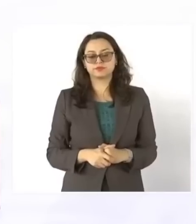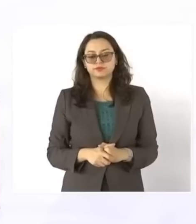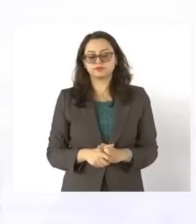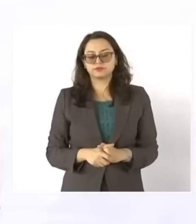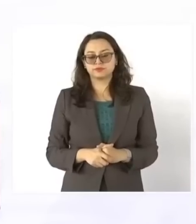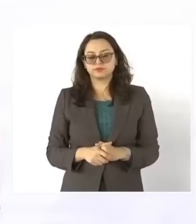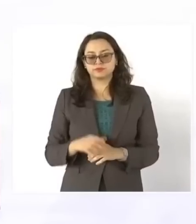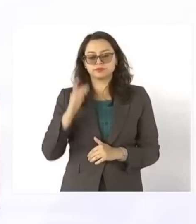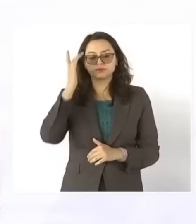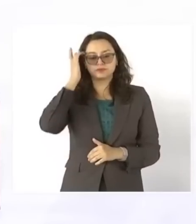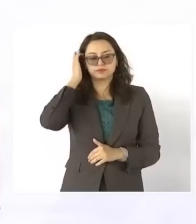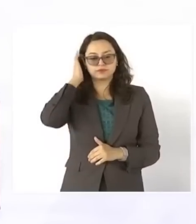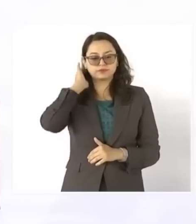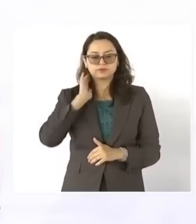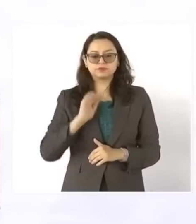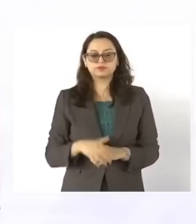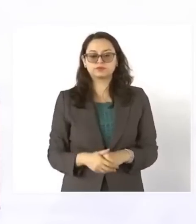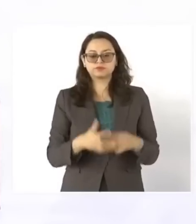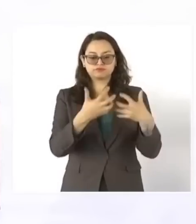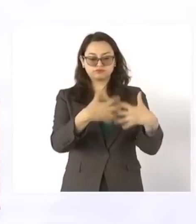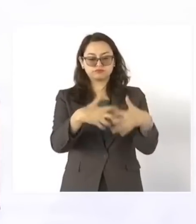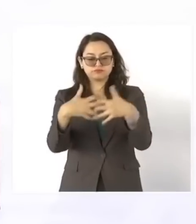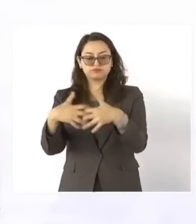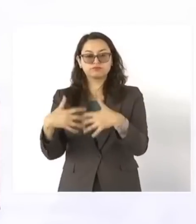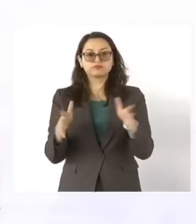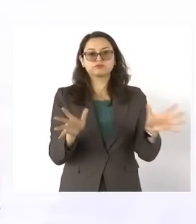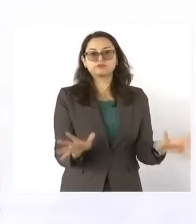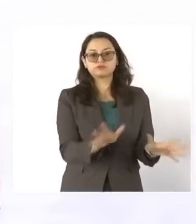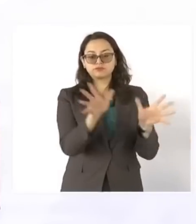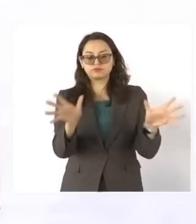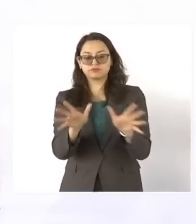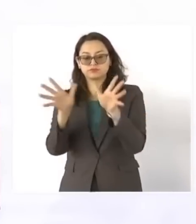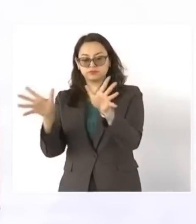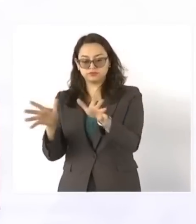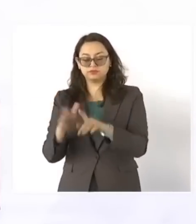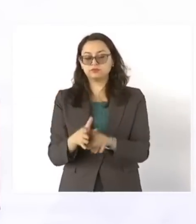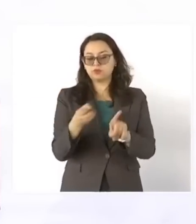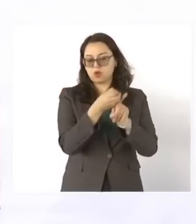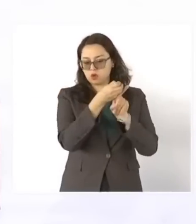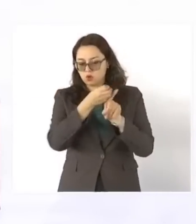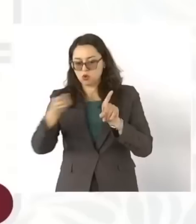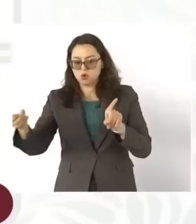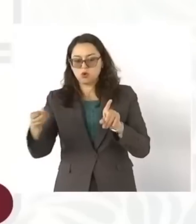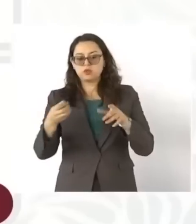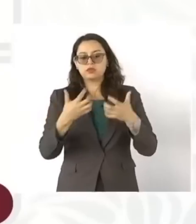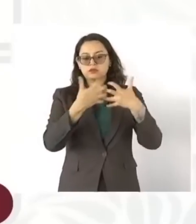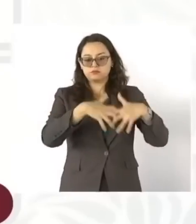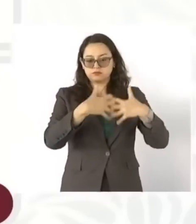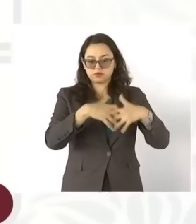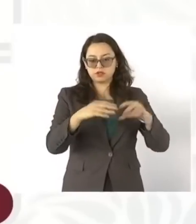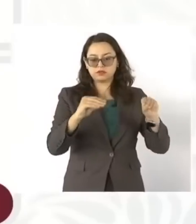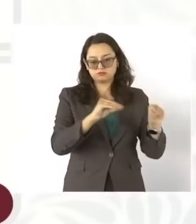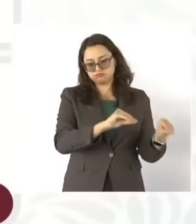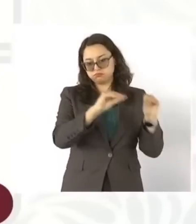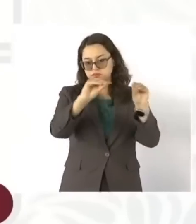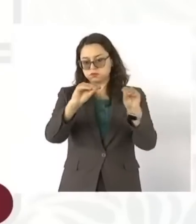fomento industrial El decreto de relocalización como lo mencionamos el decreto de polos de